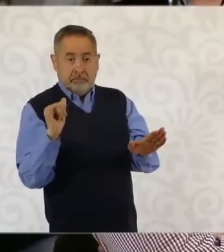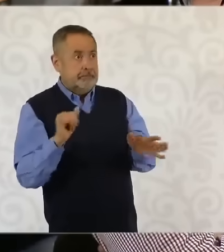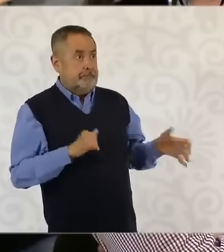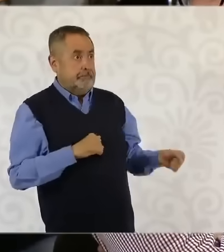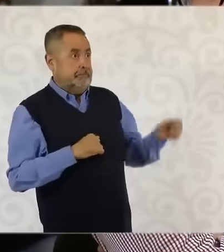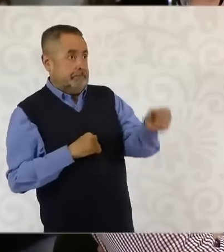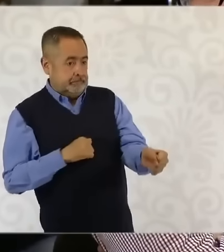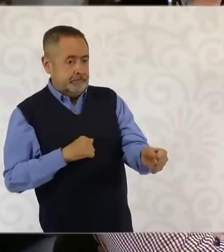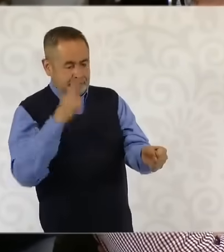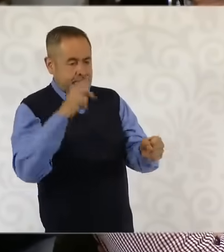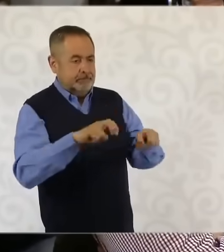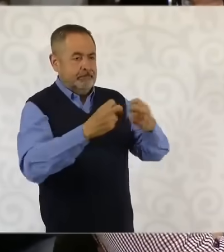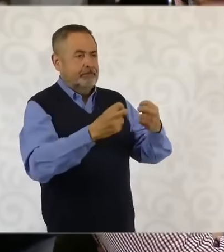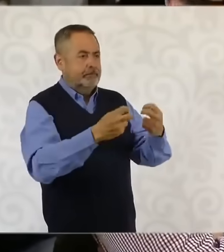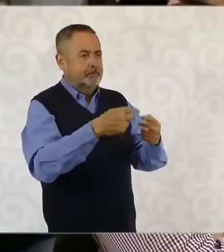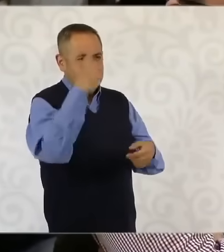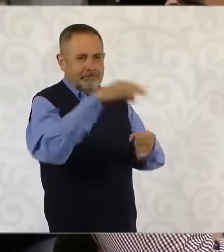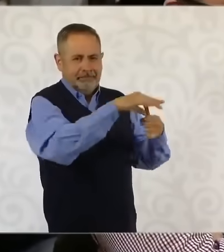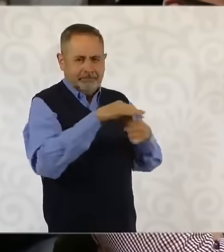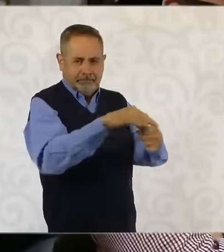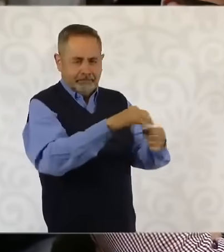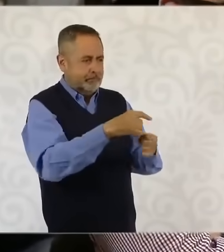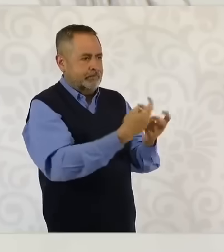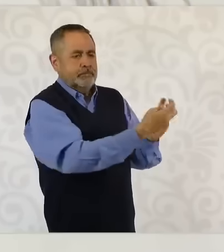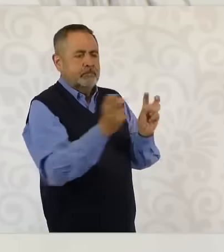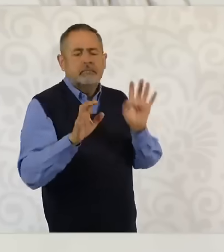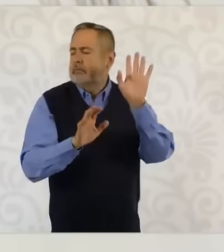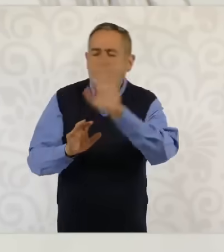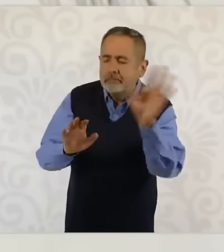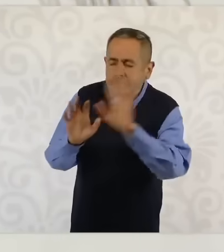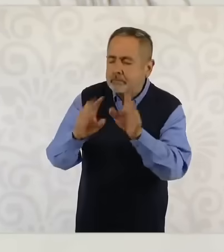en el comité de selección no solo para que estuvieran pero ¿quién la eligió ¿quién decidió